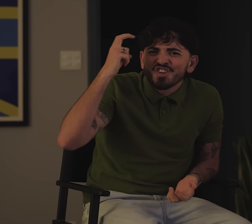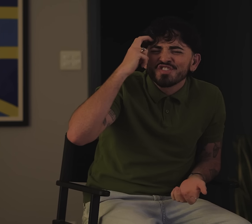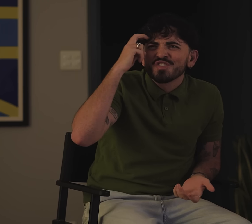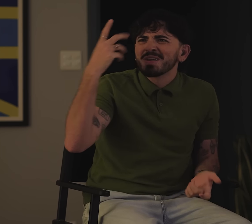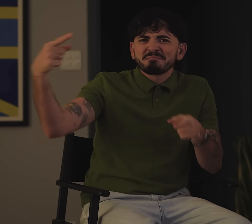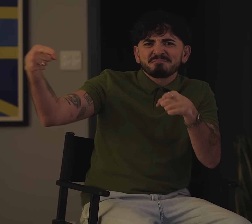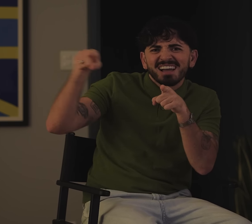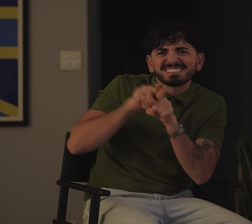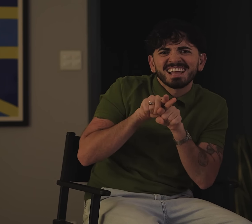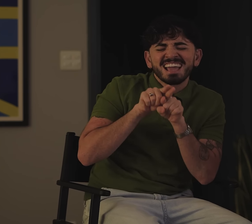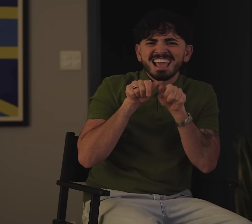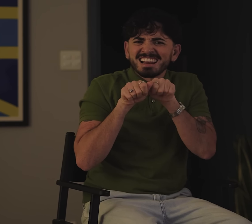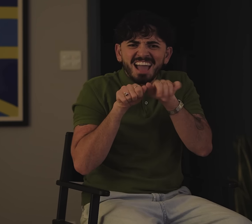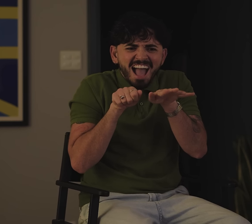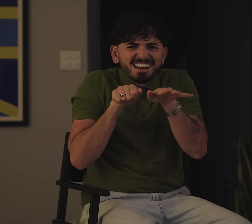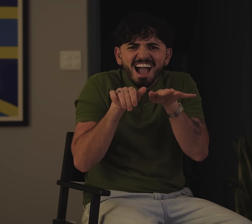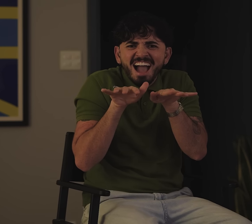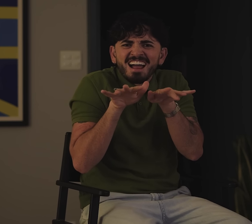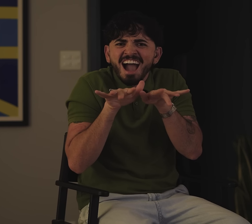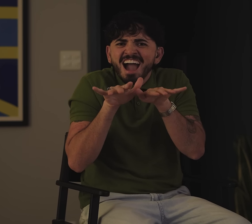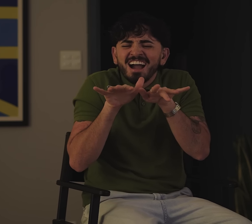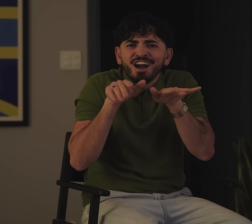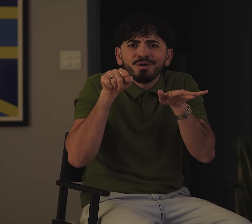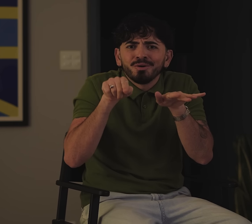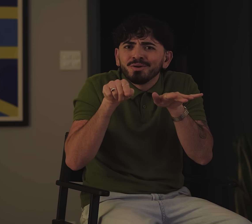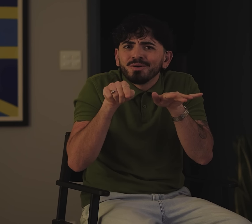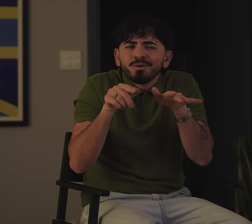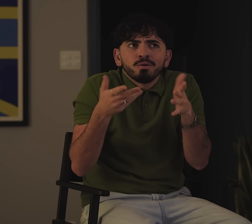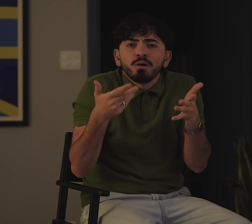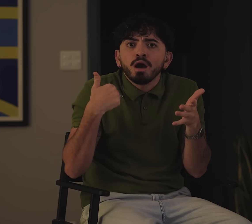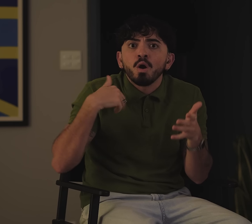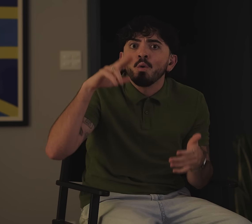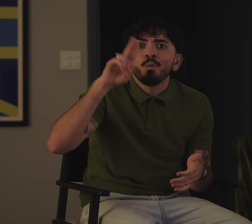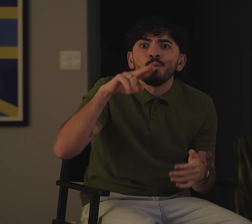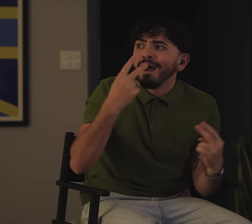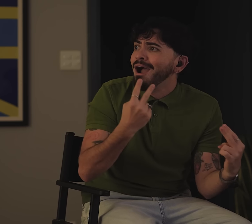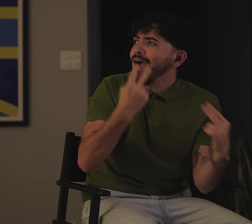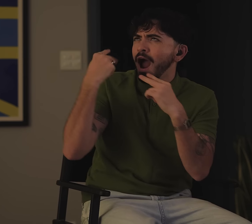parcerias, eventos e experiências que eu nunca imaginei viver e